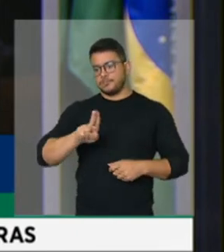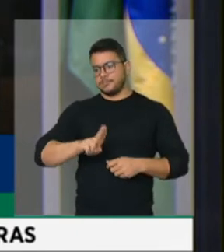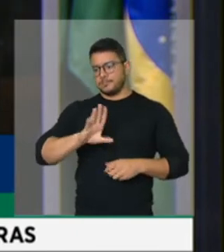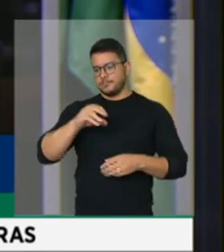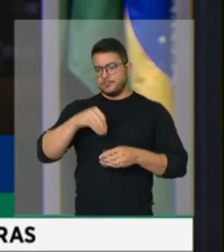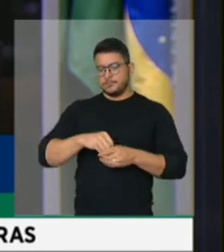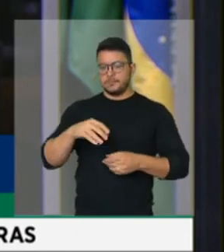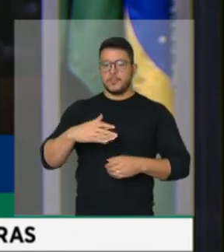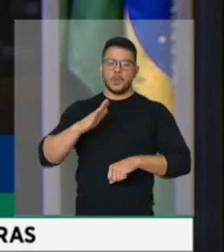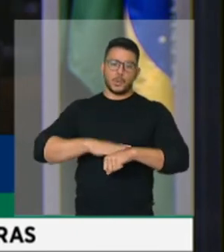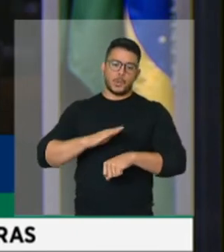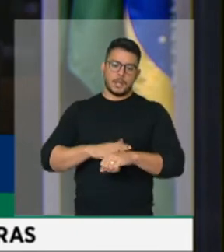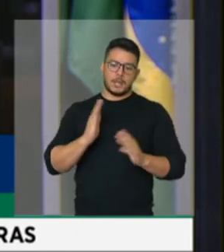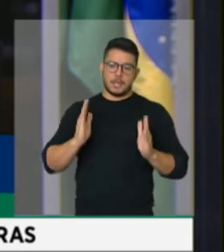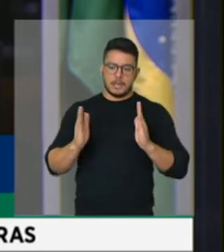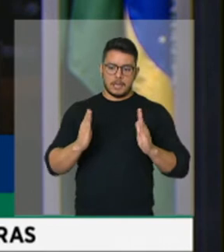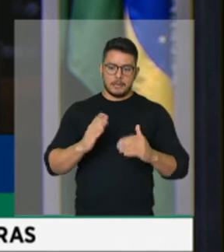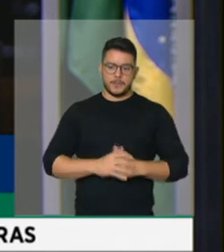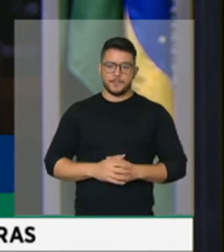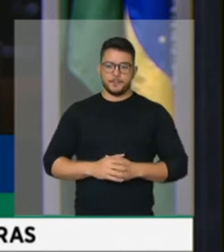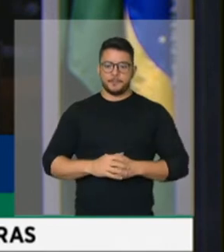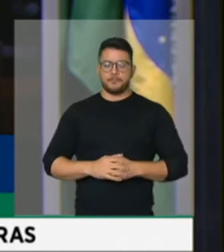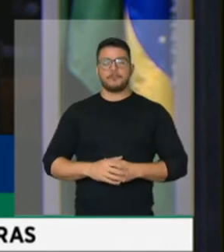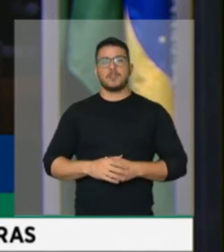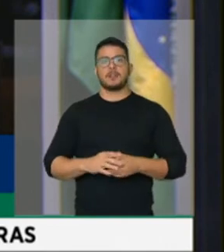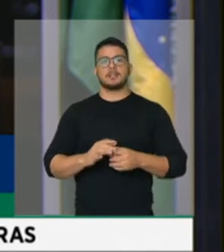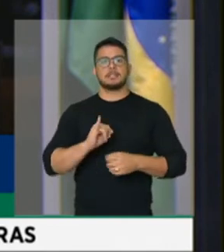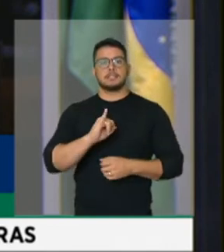FAVORÁVEL MODELO DE DESESTATIZAÇÃO PROPOSTA NA